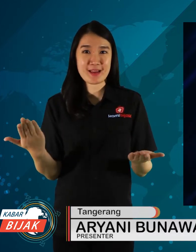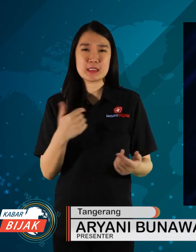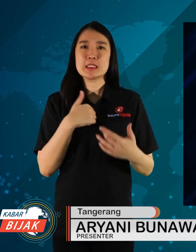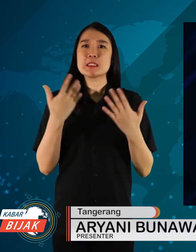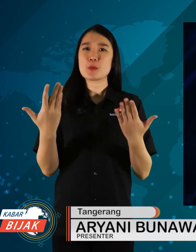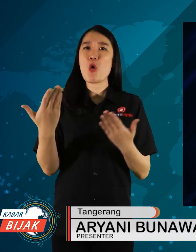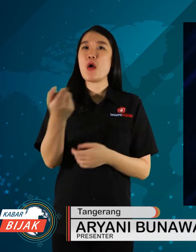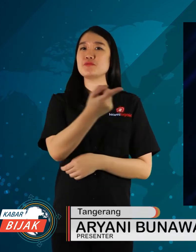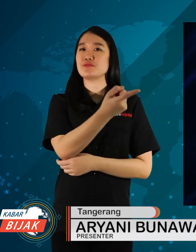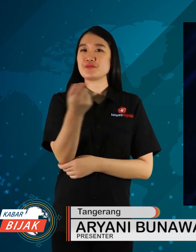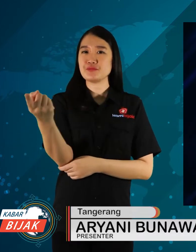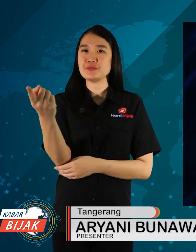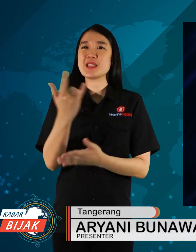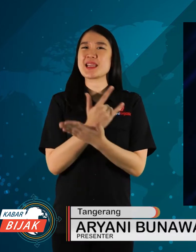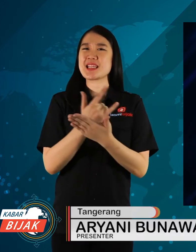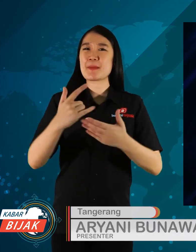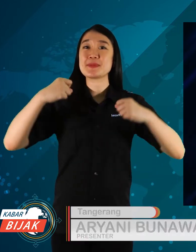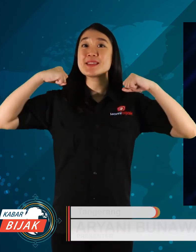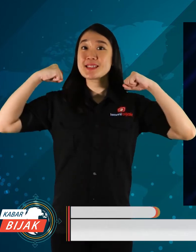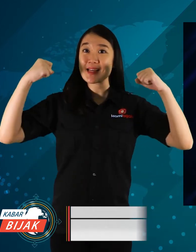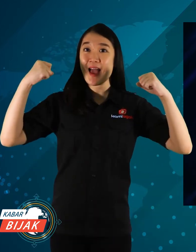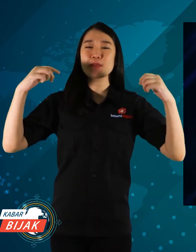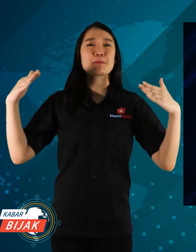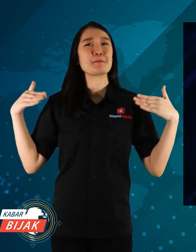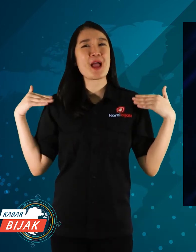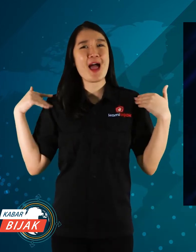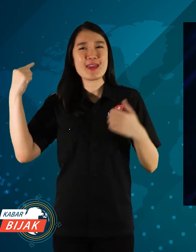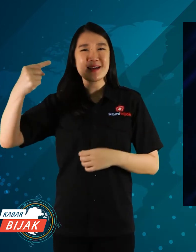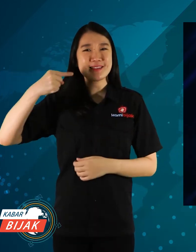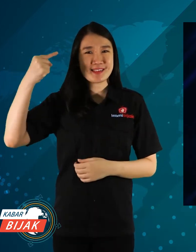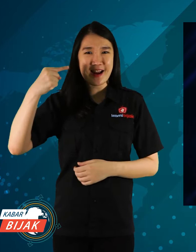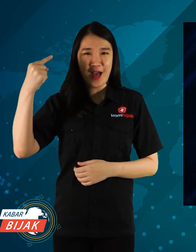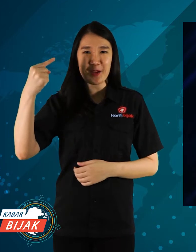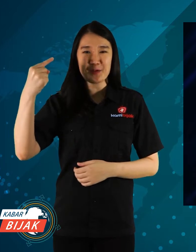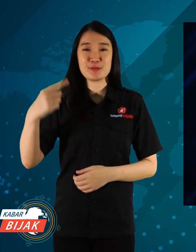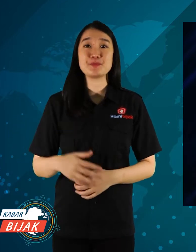Semoga kalian selalu sehat dan bahagia ya.